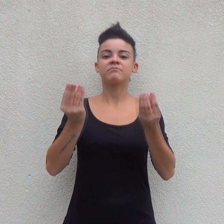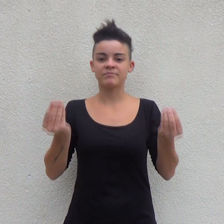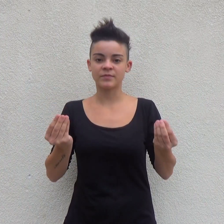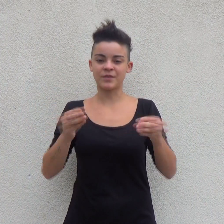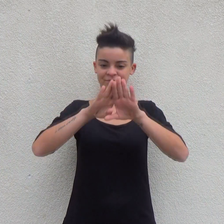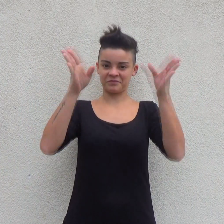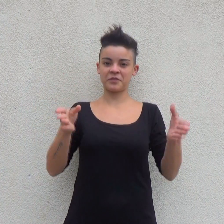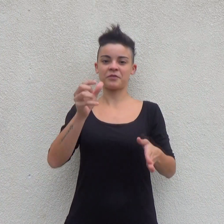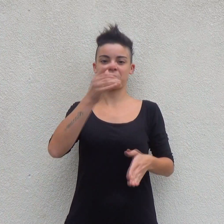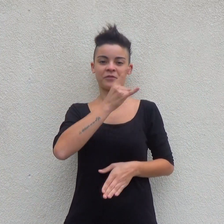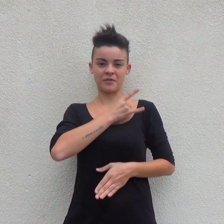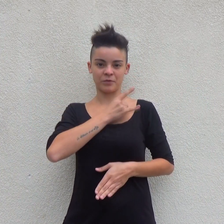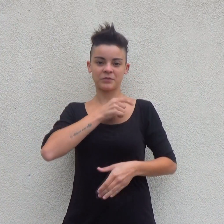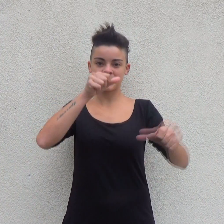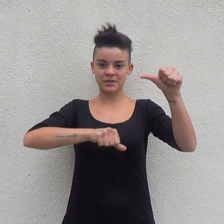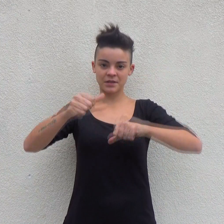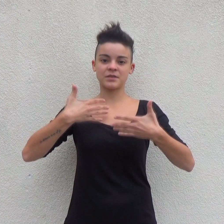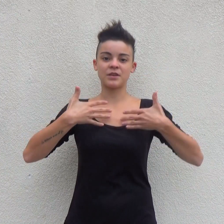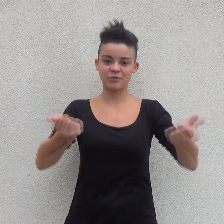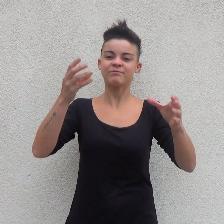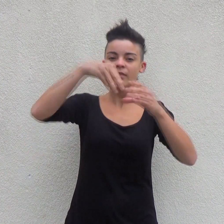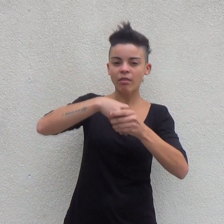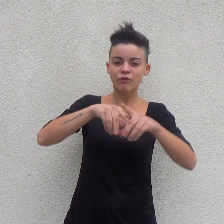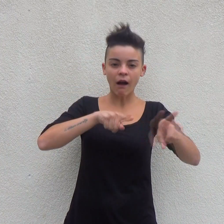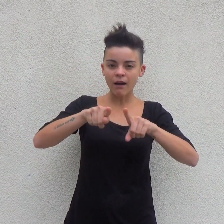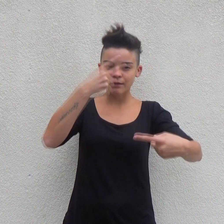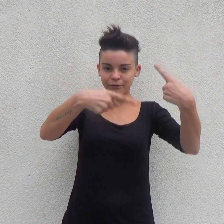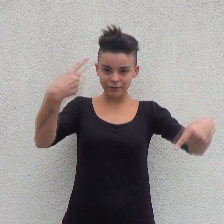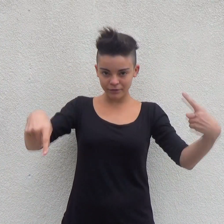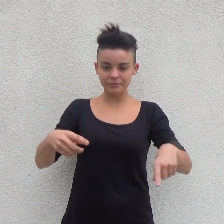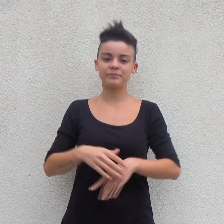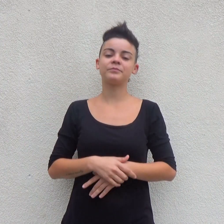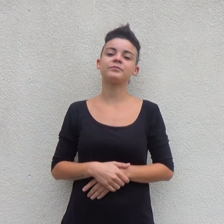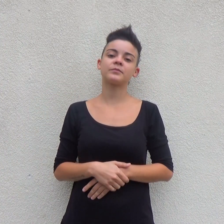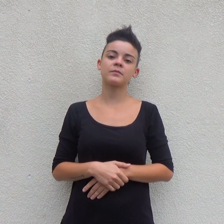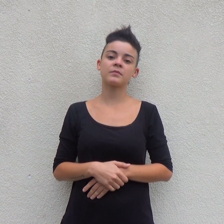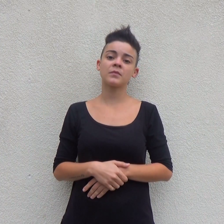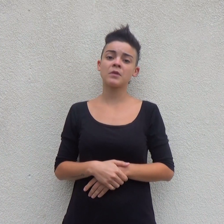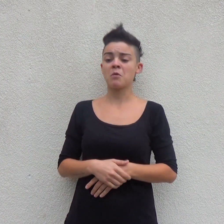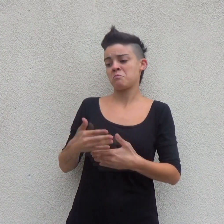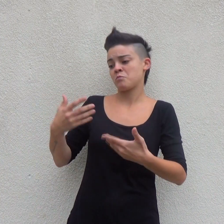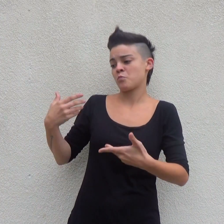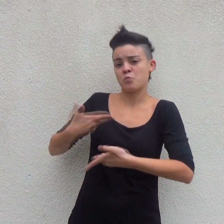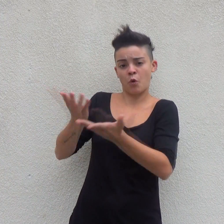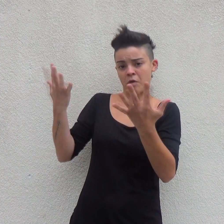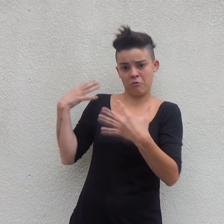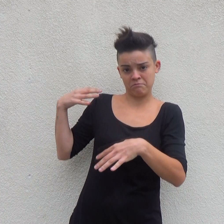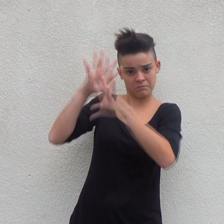de Ciencias de la Salud de las diferentes carreras y público en general.